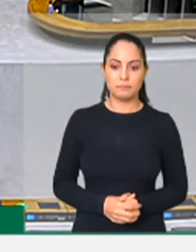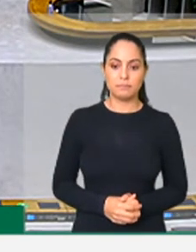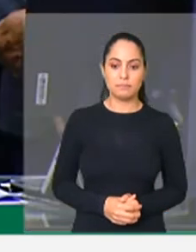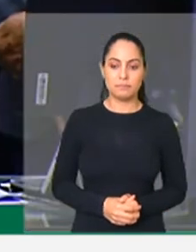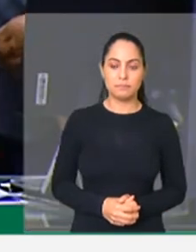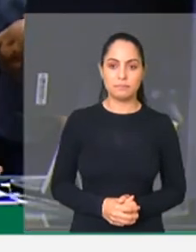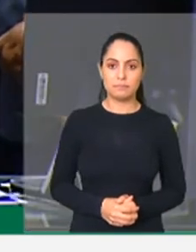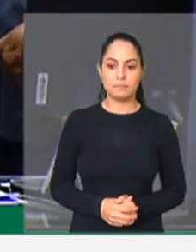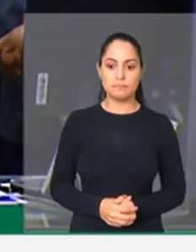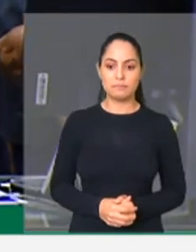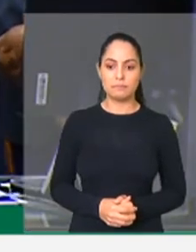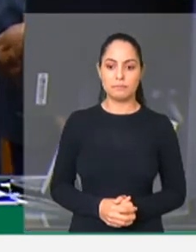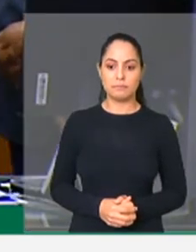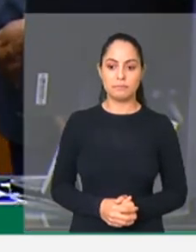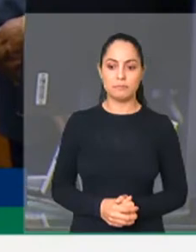[DEPUTADO]: PT... PT ORIENTA SIM AO DESTAQUE,